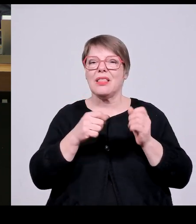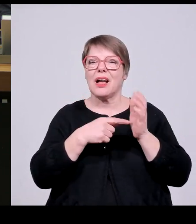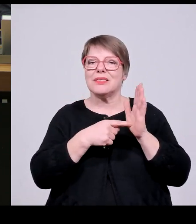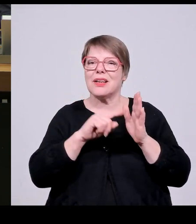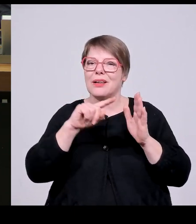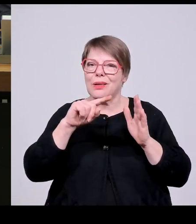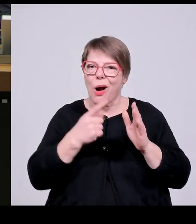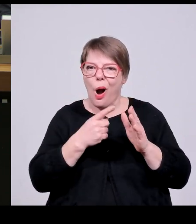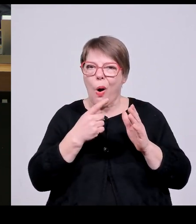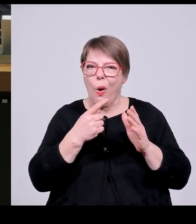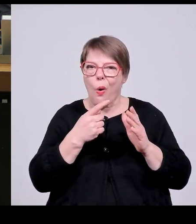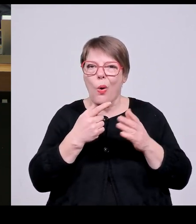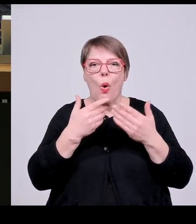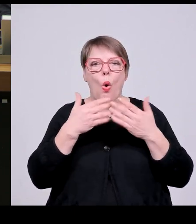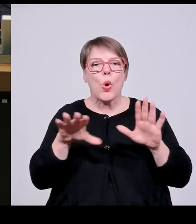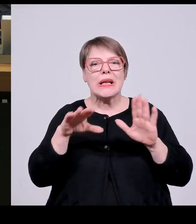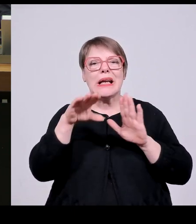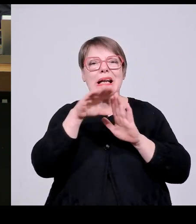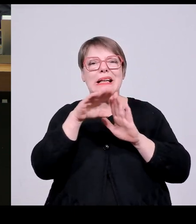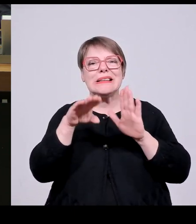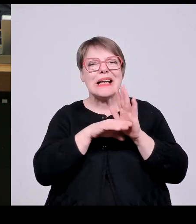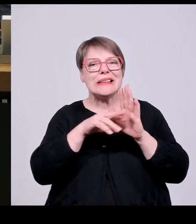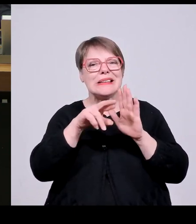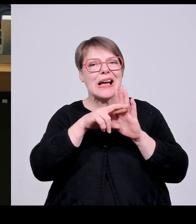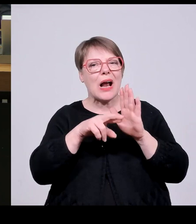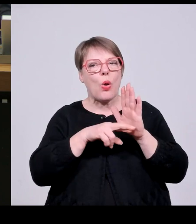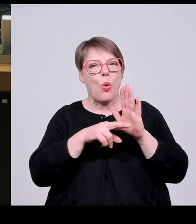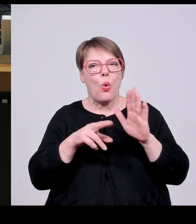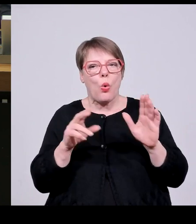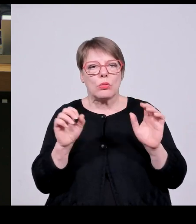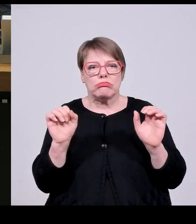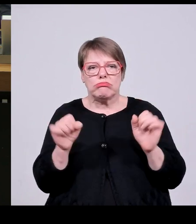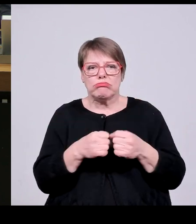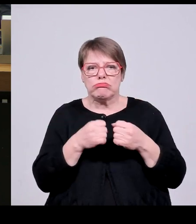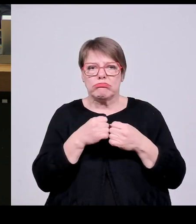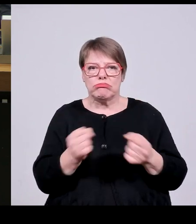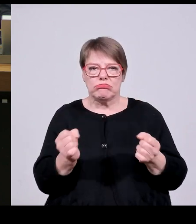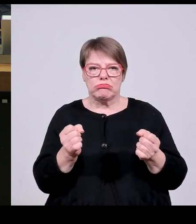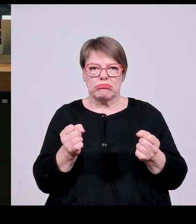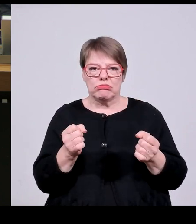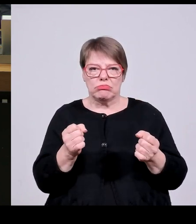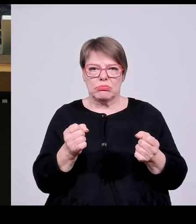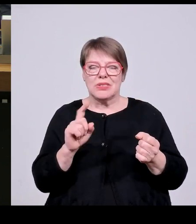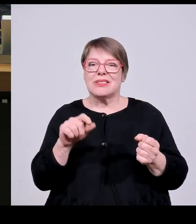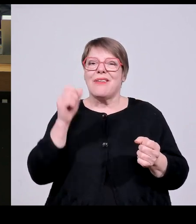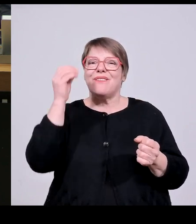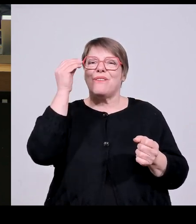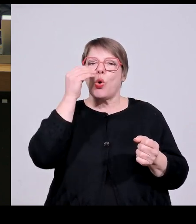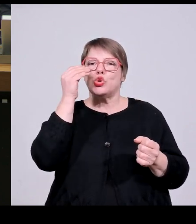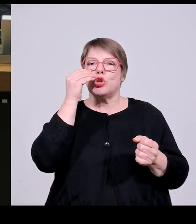Wir wissen ja, dass der Fall der vollständigen Wiederholungswahl auch im Wahlgesetz nicht hinreichend abgebildet is,